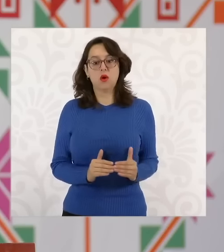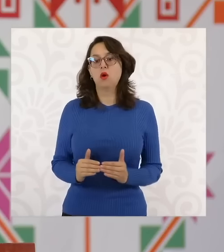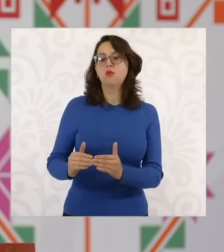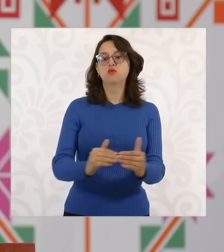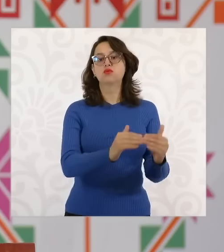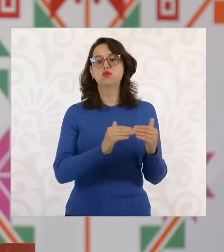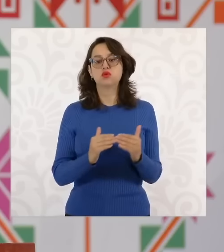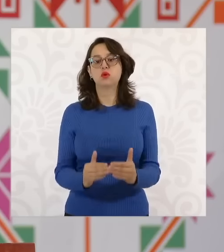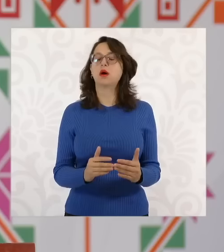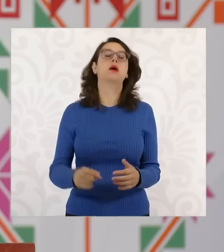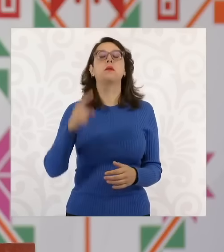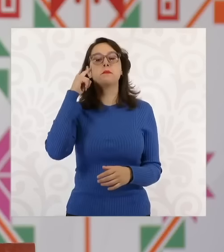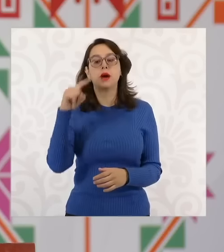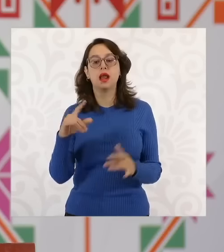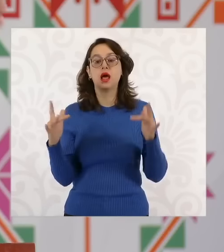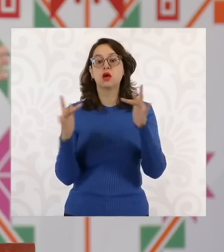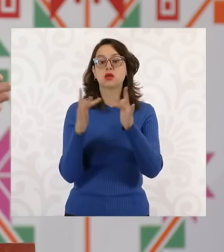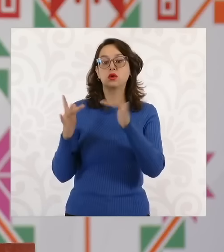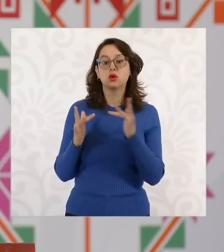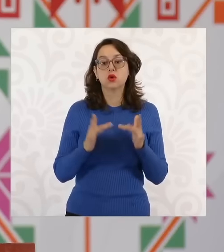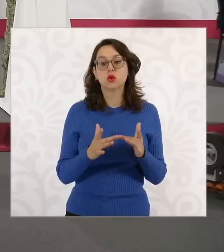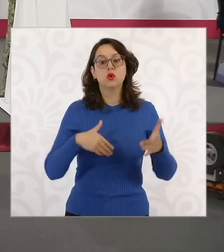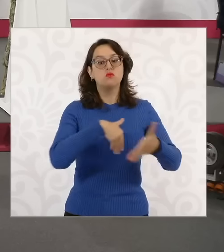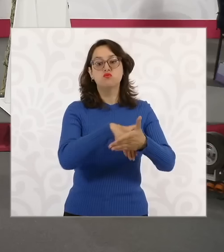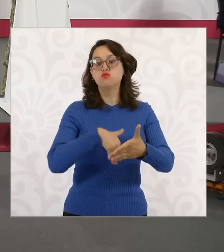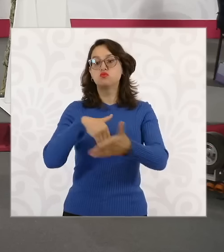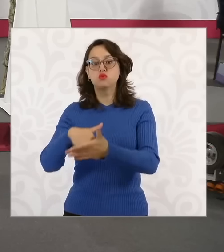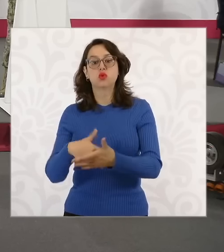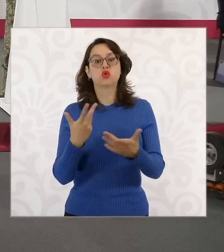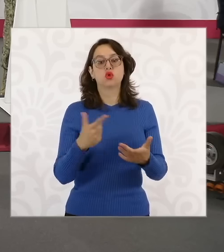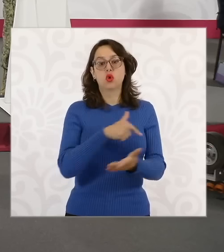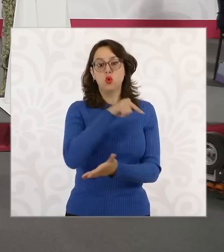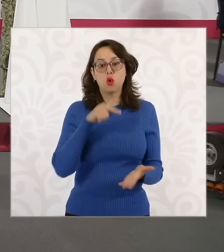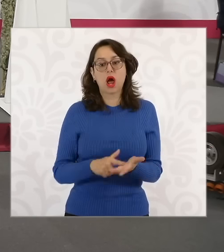tener la política de comunicación, los destinos finales, las poblaciones intermedias, la tipología